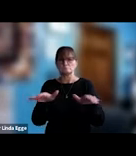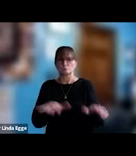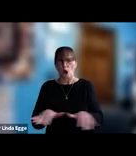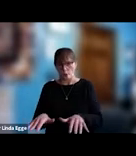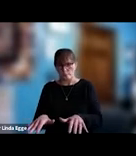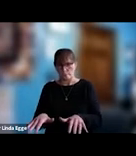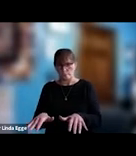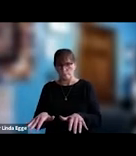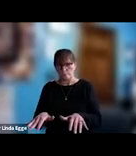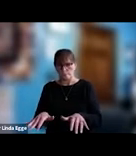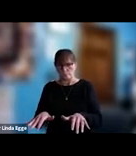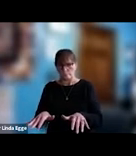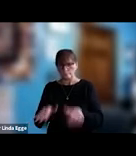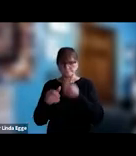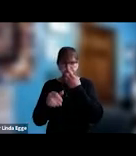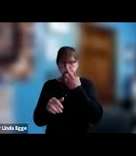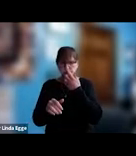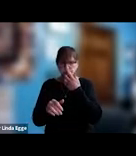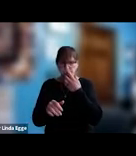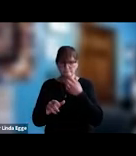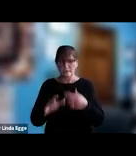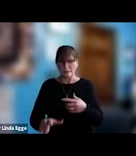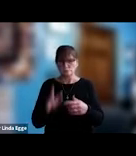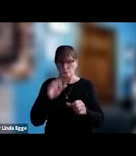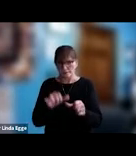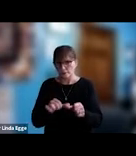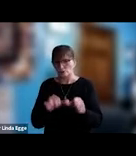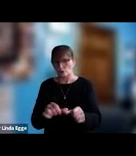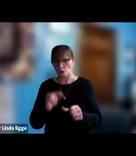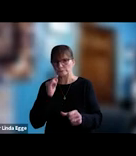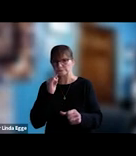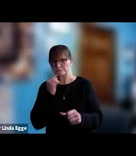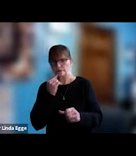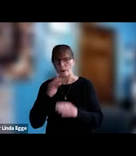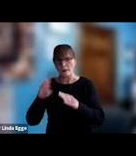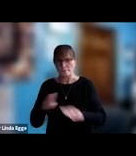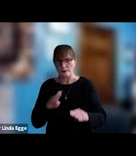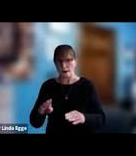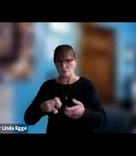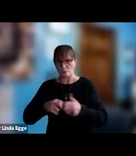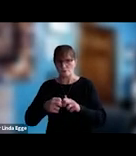Y ella continuaría con severos problemas de comportamiento incluso al estar encarcelada.